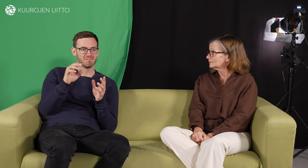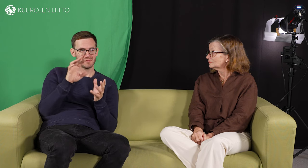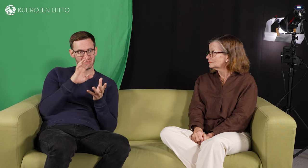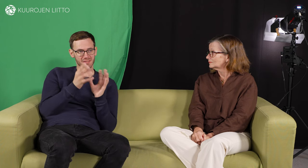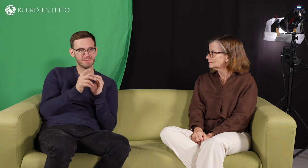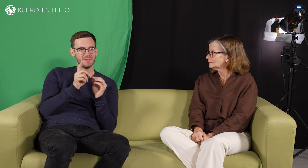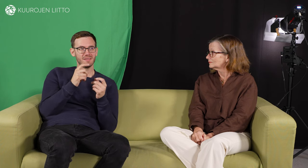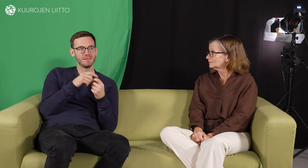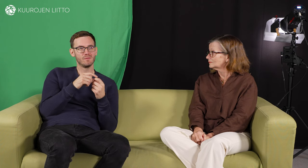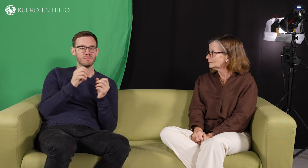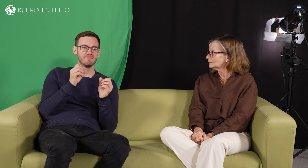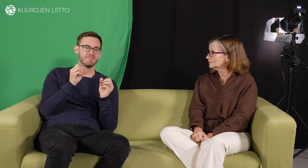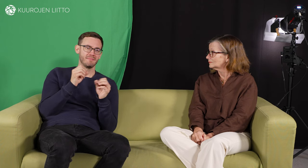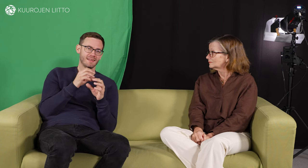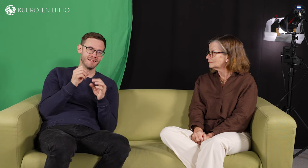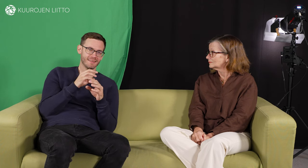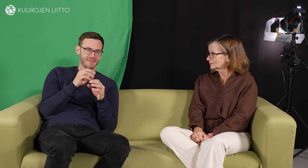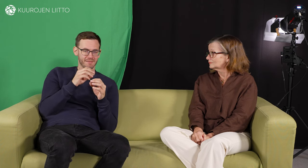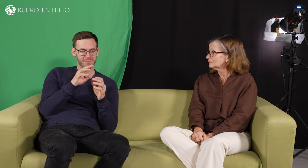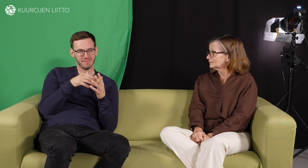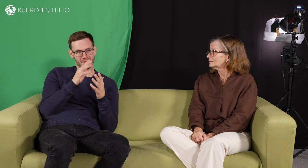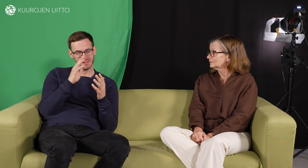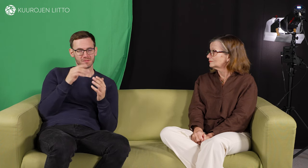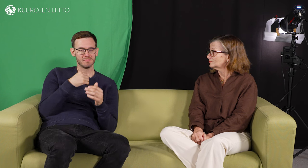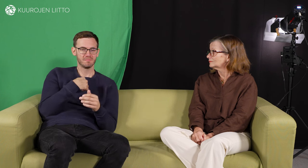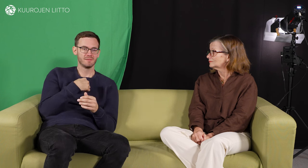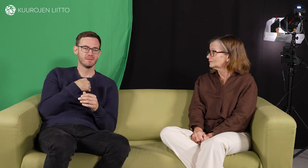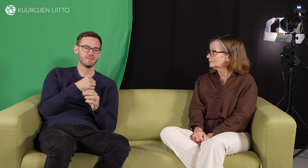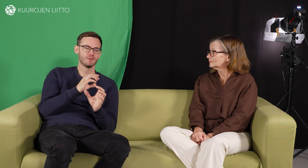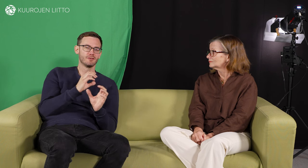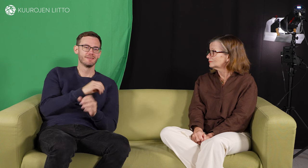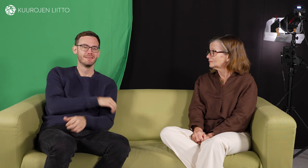ja kaikki mikä liittyy mediaan.